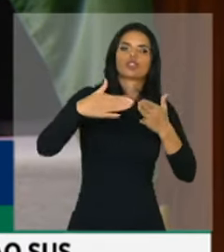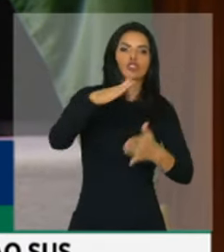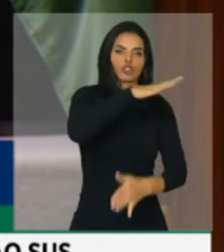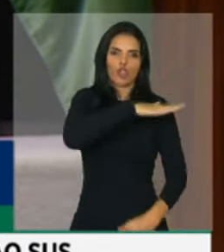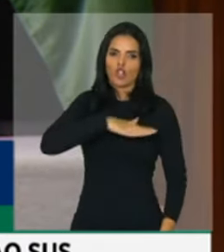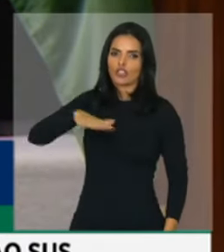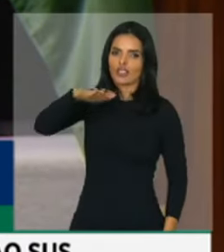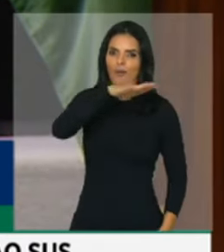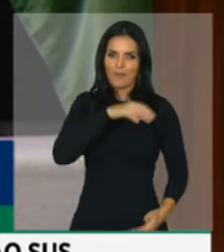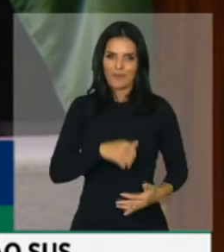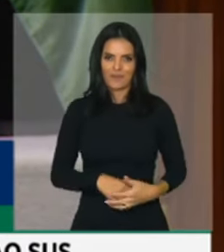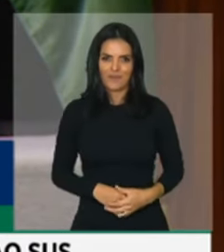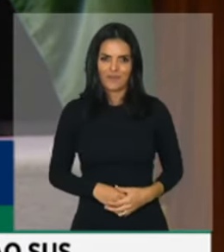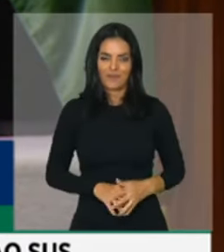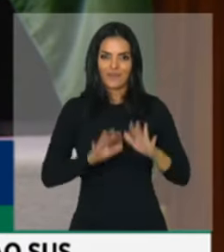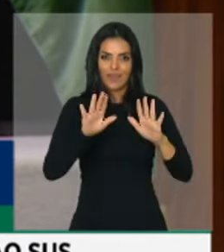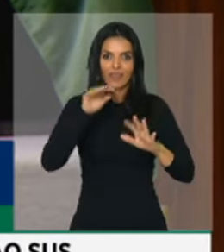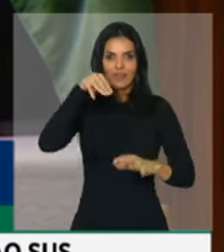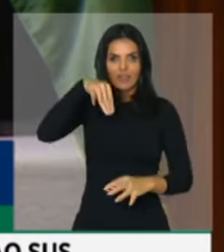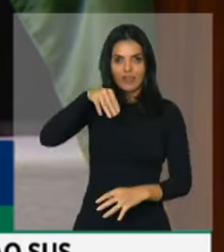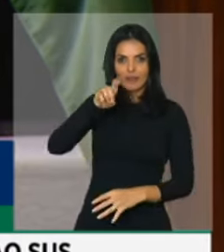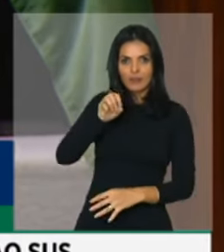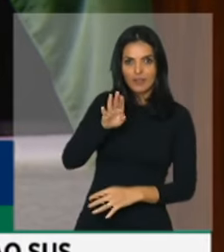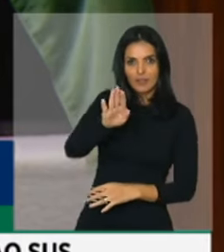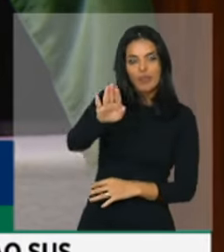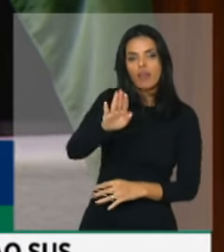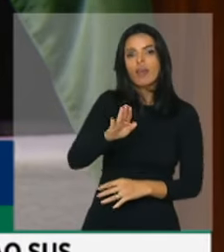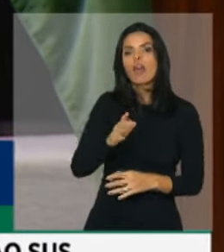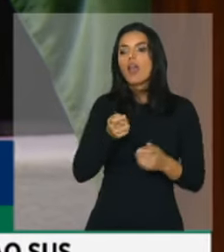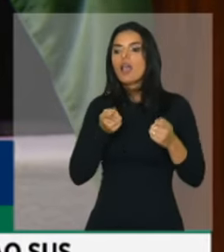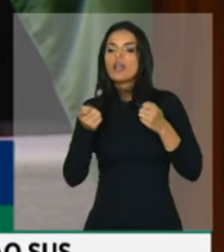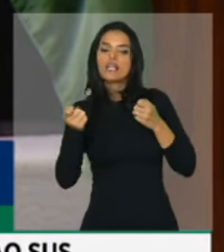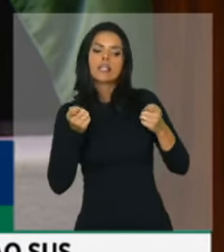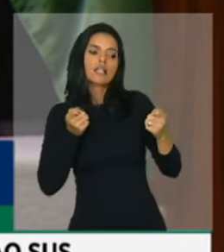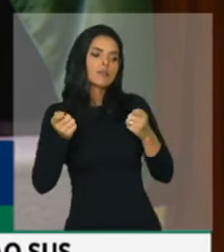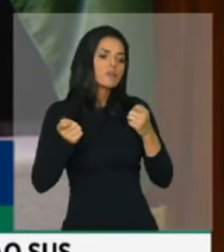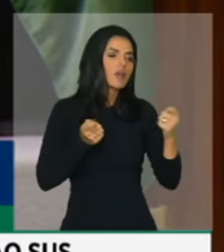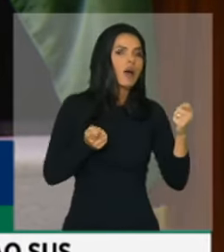DESDE ENTÃO É DO MDB A VOZ MODERADA E EQUILIBRADA, COLOCANDO-SE SEMPRE EM DEFESA DOS BONS PROJETOS PARA O PAÍ